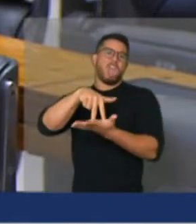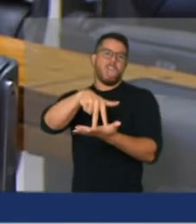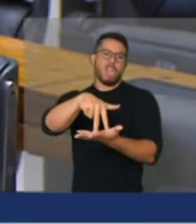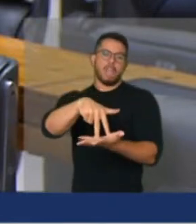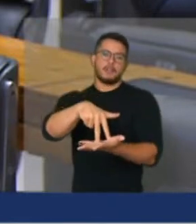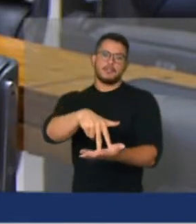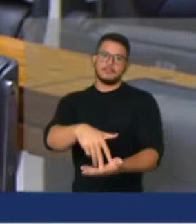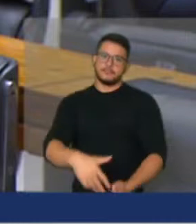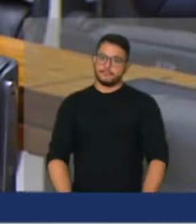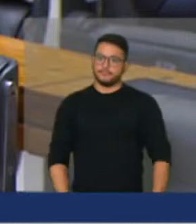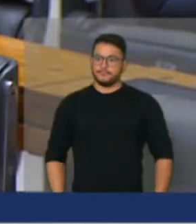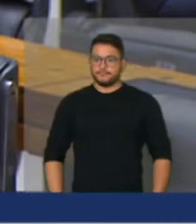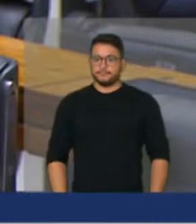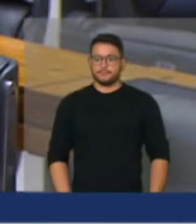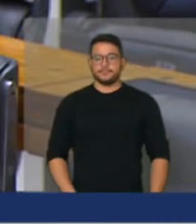A GALERA. PSL ORIENTOU NÃO A ESSE... NÃO AO REQUERIMENTO